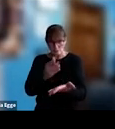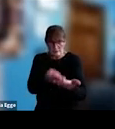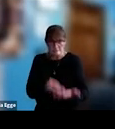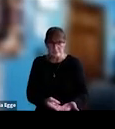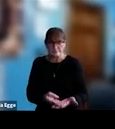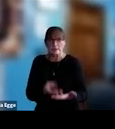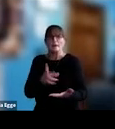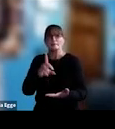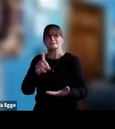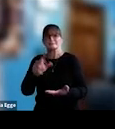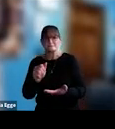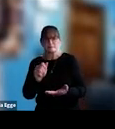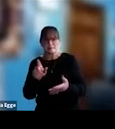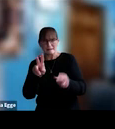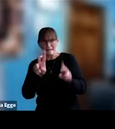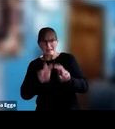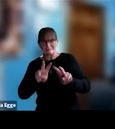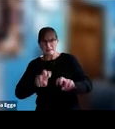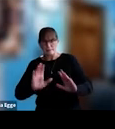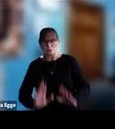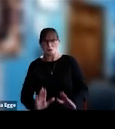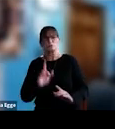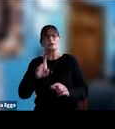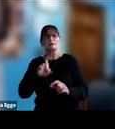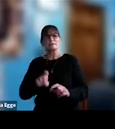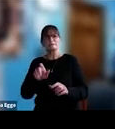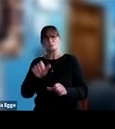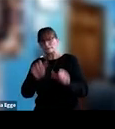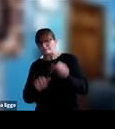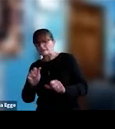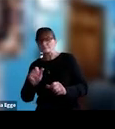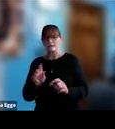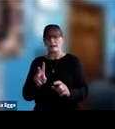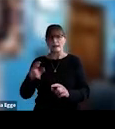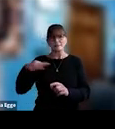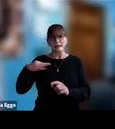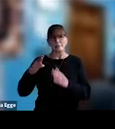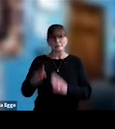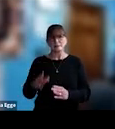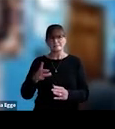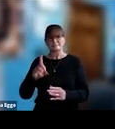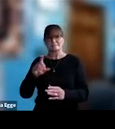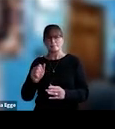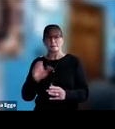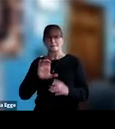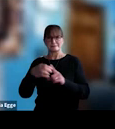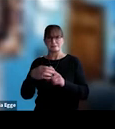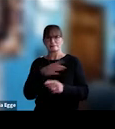el examinador de incapacidad necesita entonces evaluar las condiciones discapacitantes del solicitante y el consumo de sustancias.